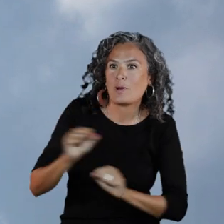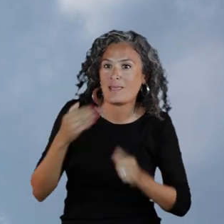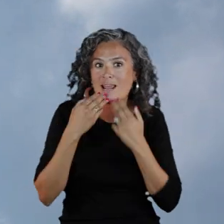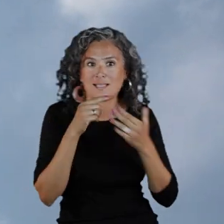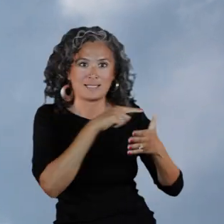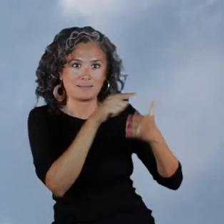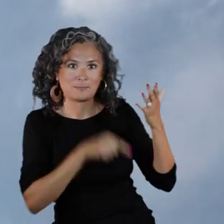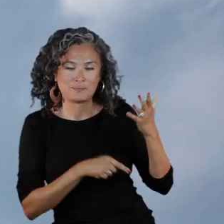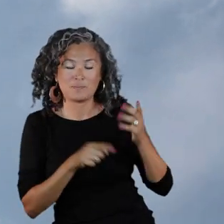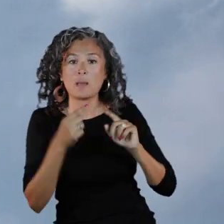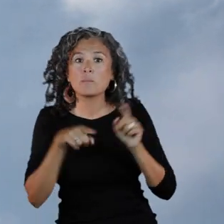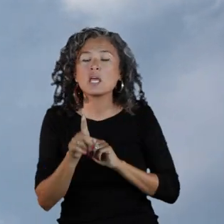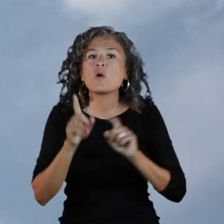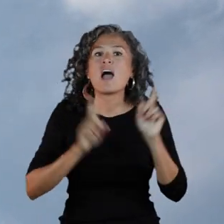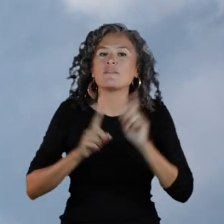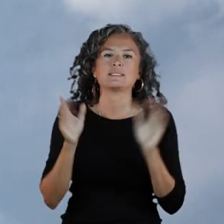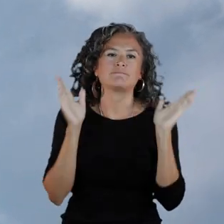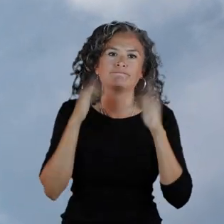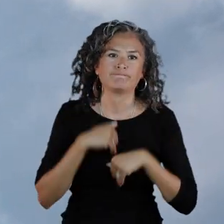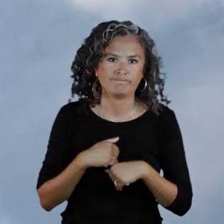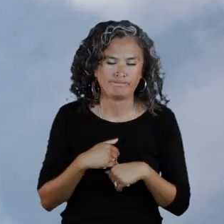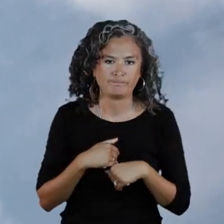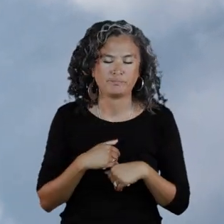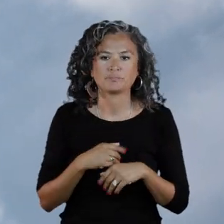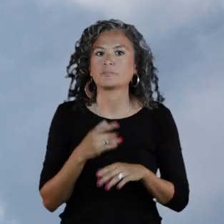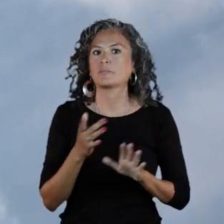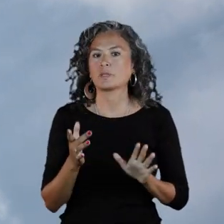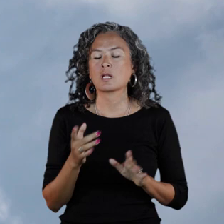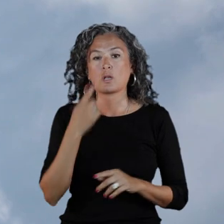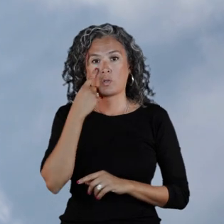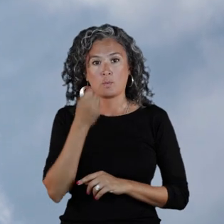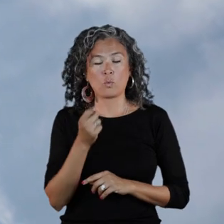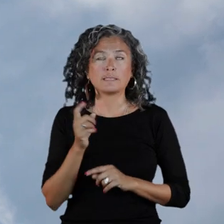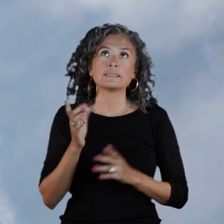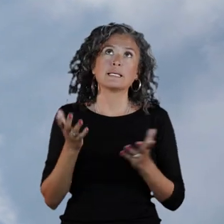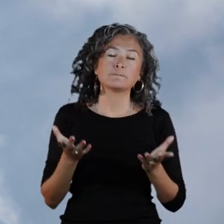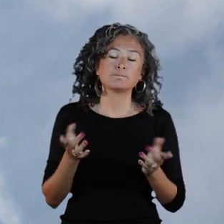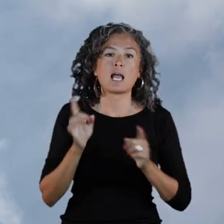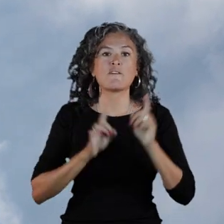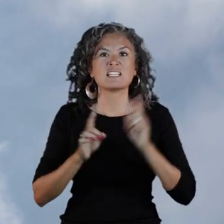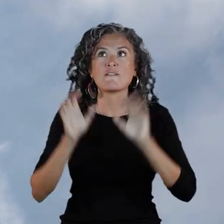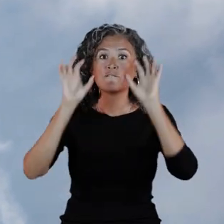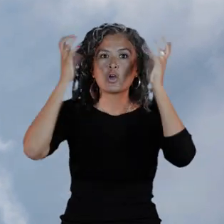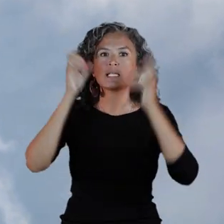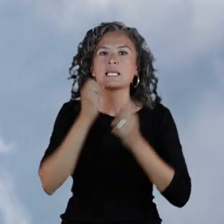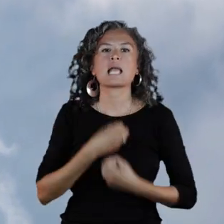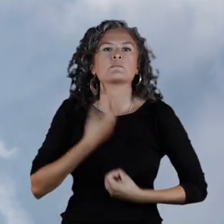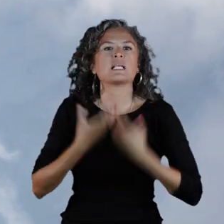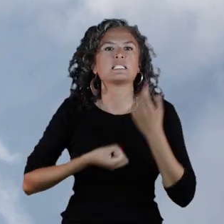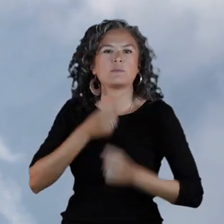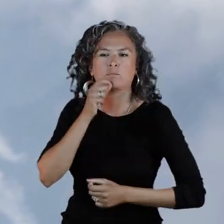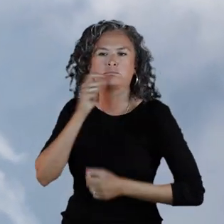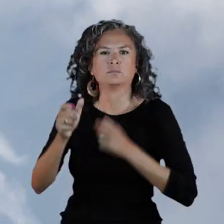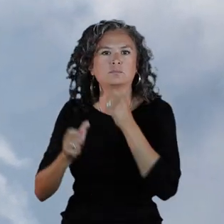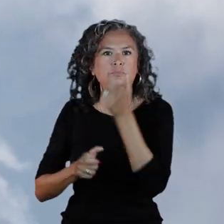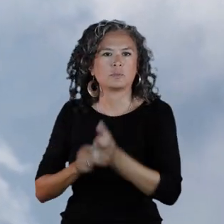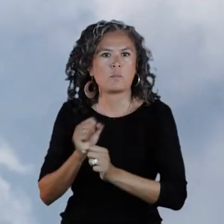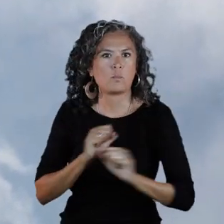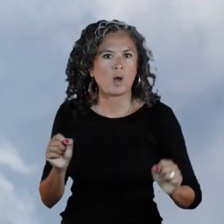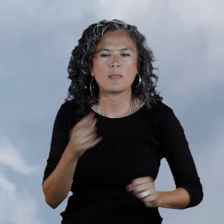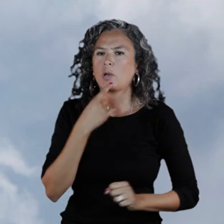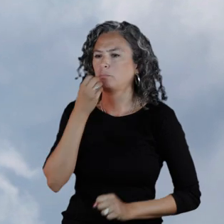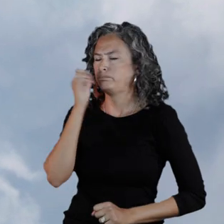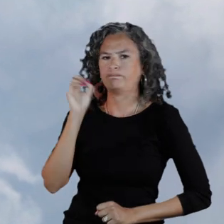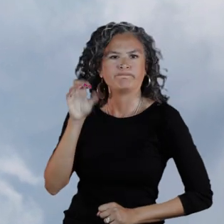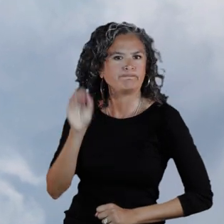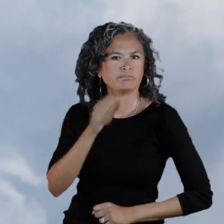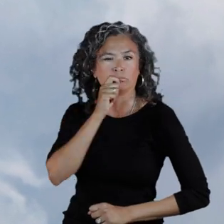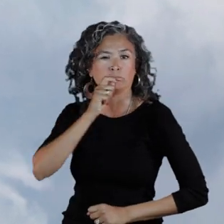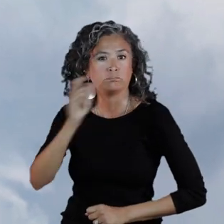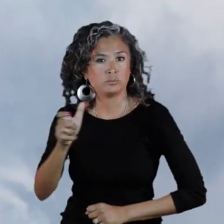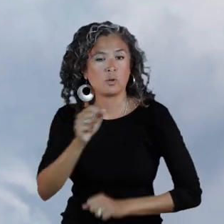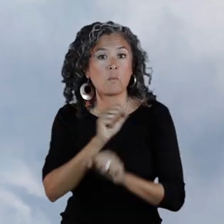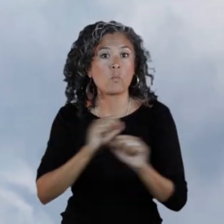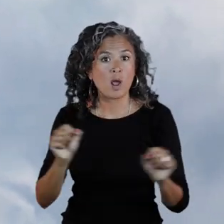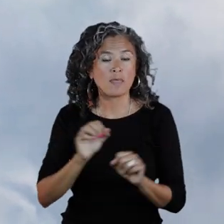Igual, a veces no es posible y observamos violencia expresiva, un insulto, un gesto